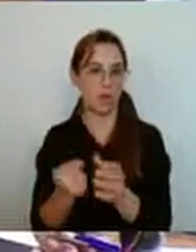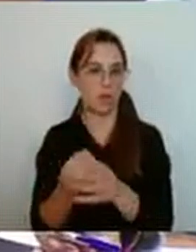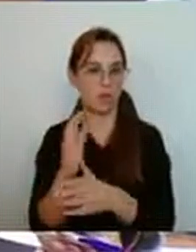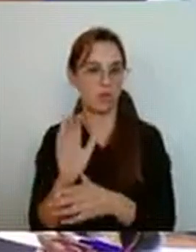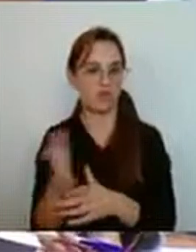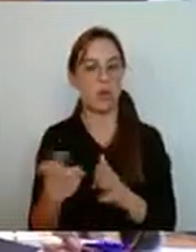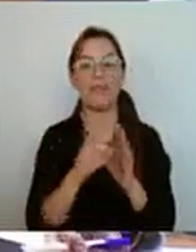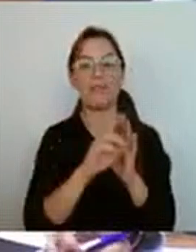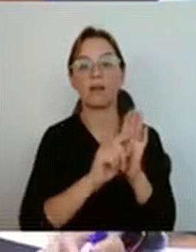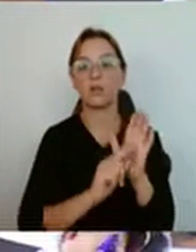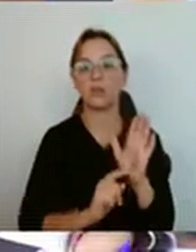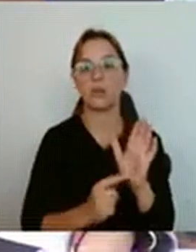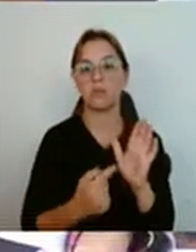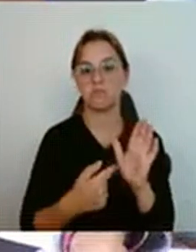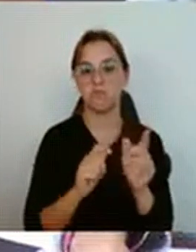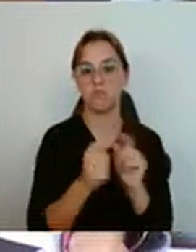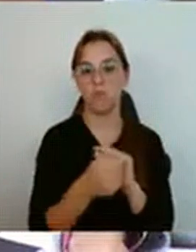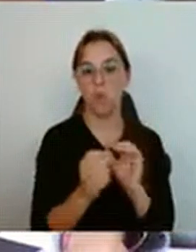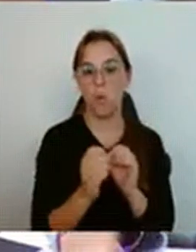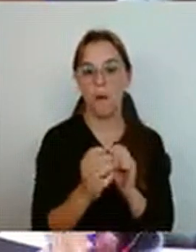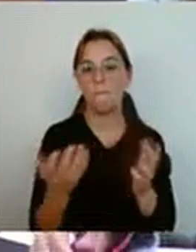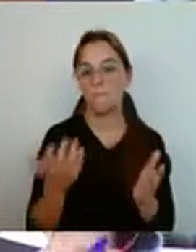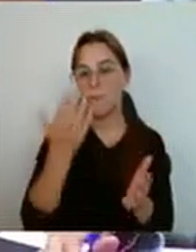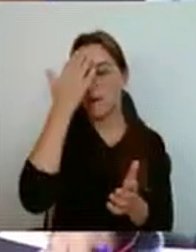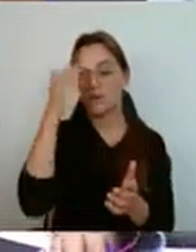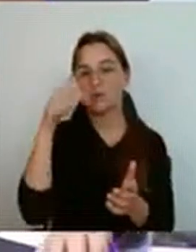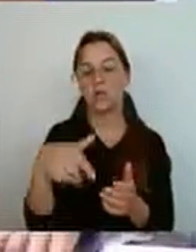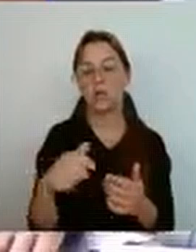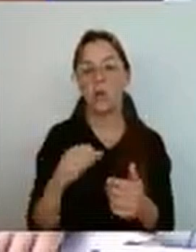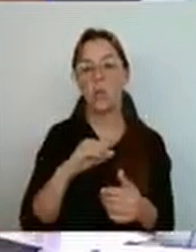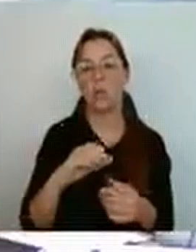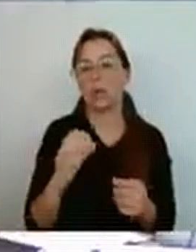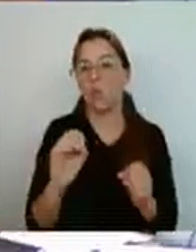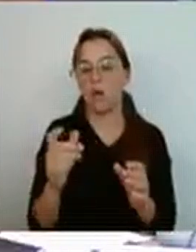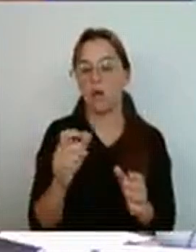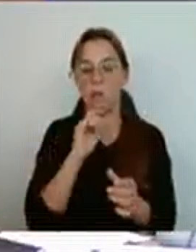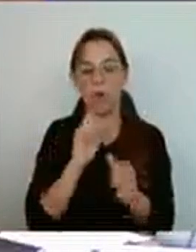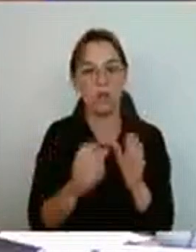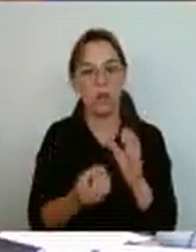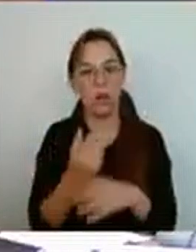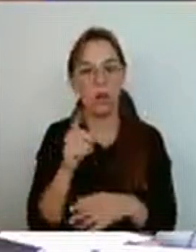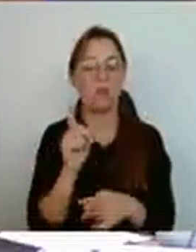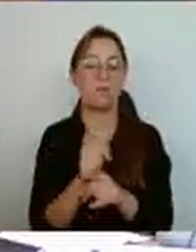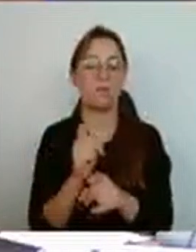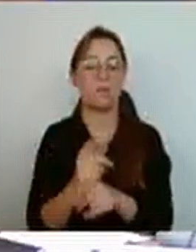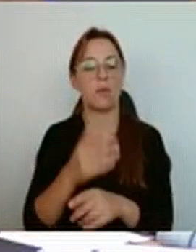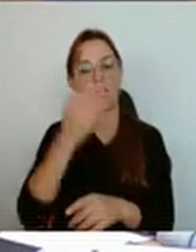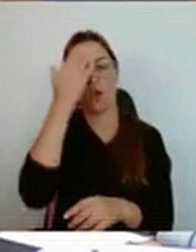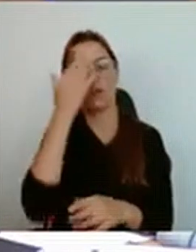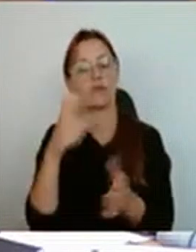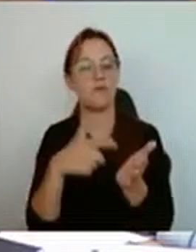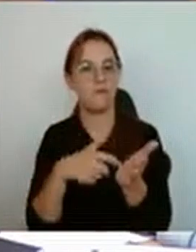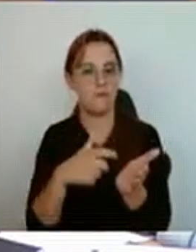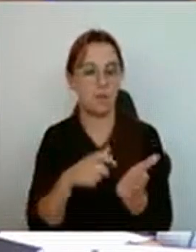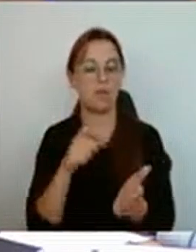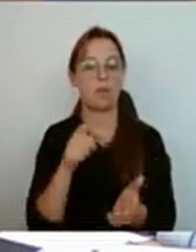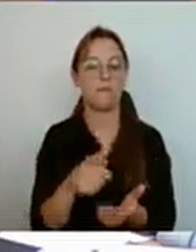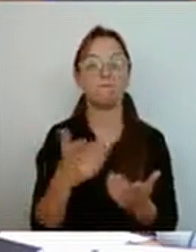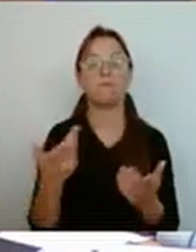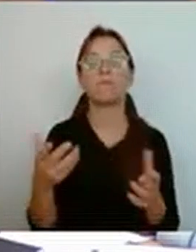vemos nada contra a que seja criada esta, achamos exatamente o contrário que ela faz muita falta. O Grupo Político Evoluir